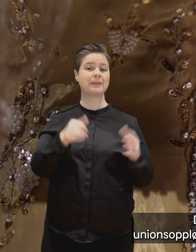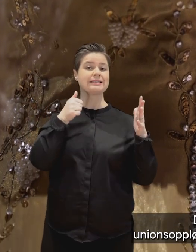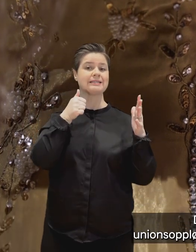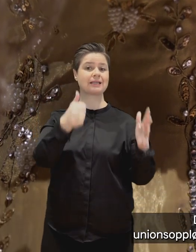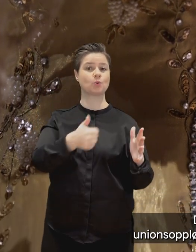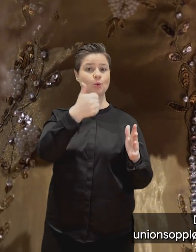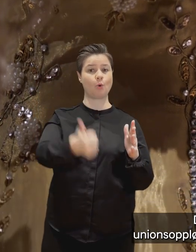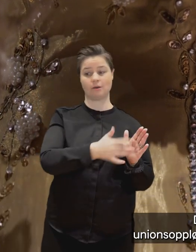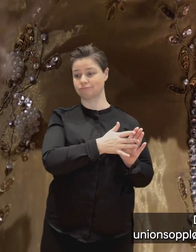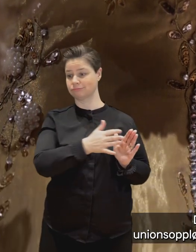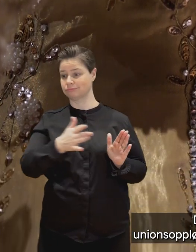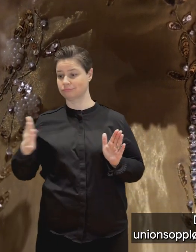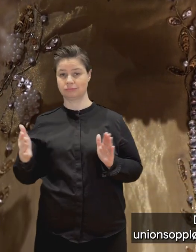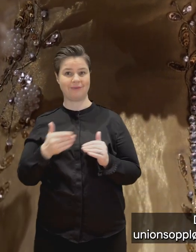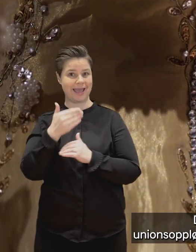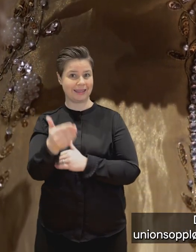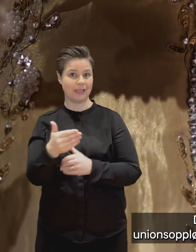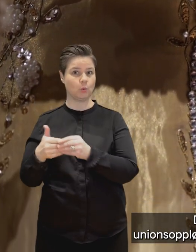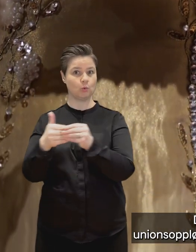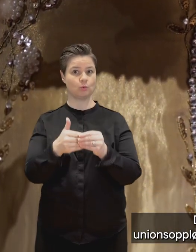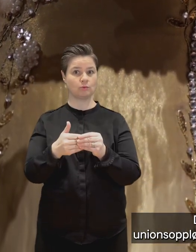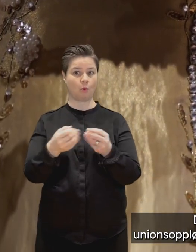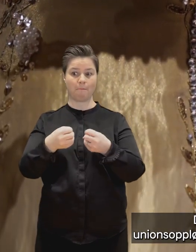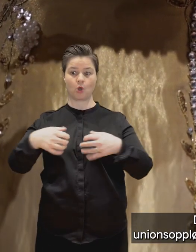Det skjedde etter unionsoppløsningen med Sverige i 1905,